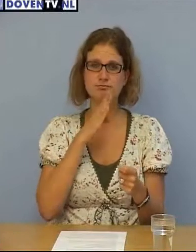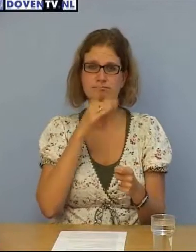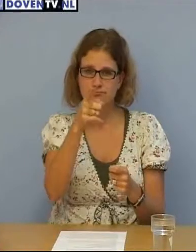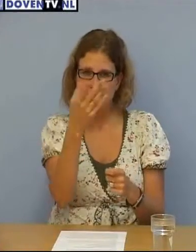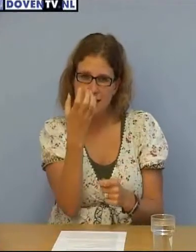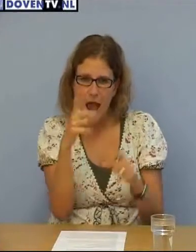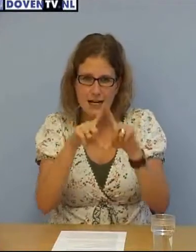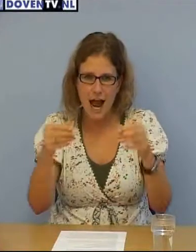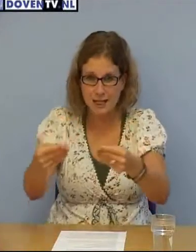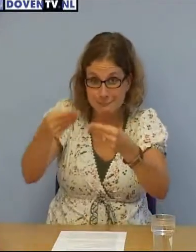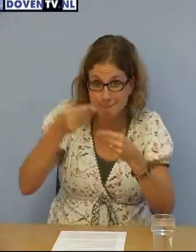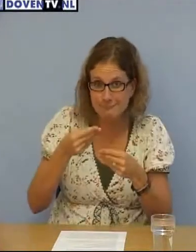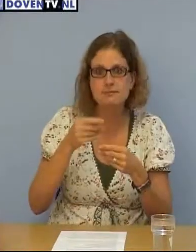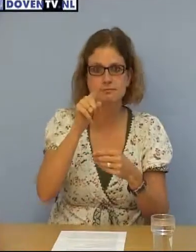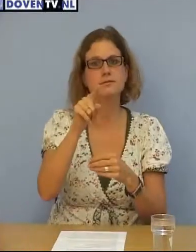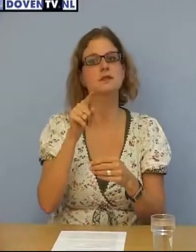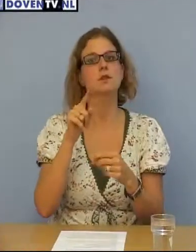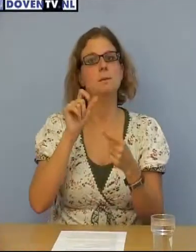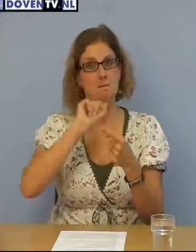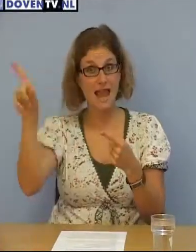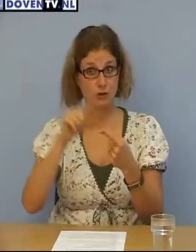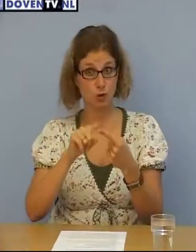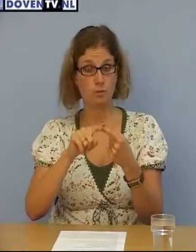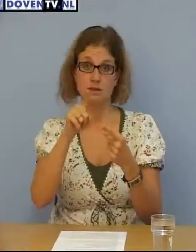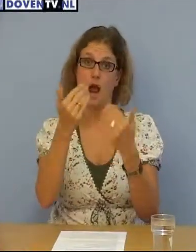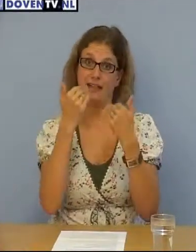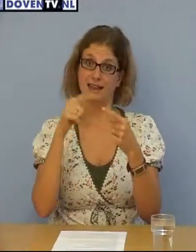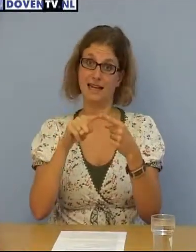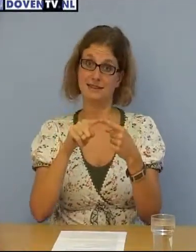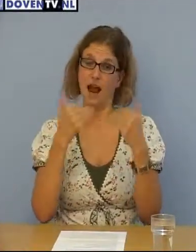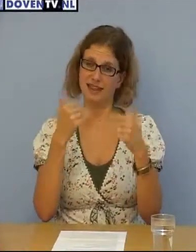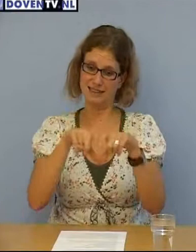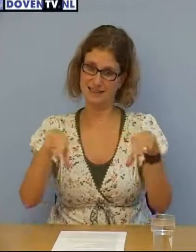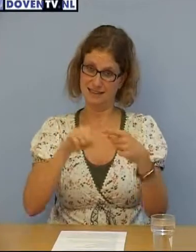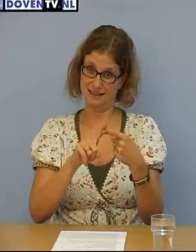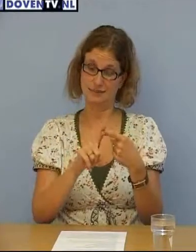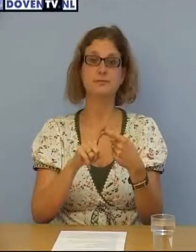Als je hiervoor in aanmerking wil komen, stuur dan een e-mail...